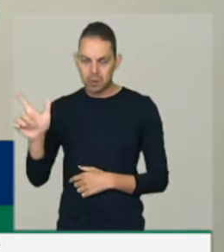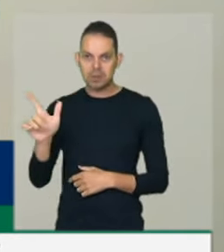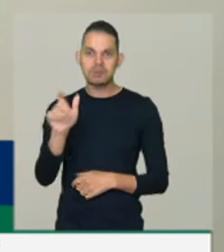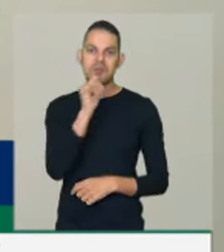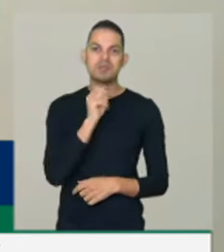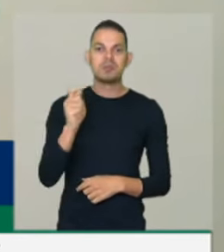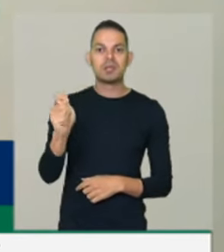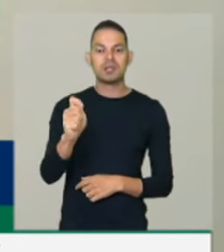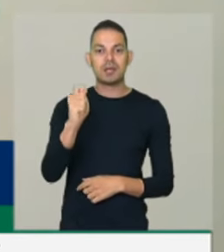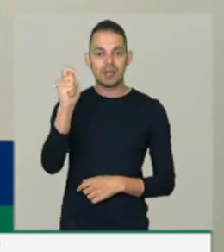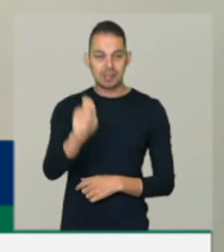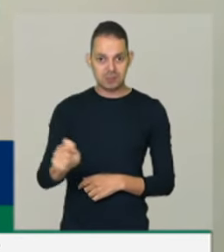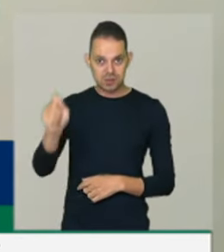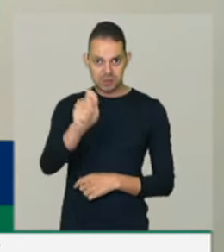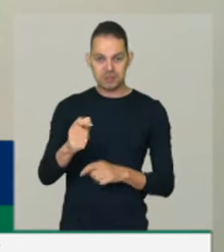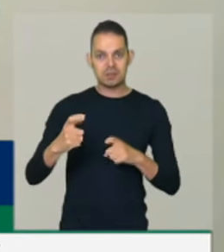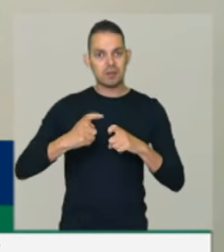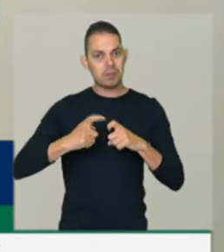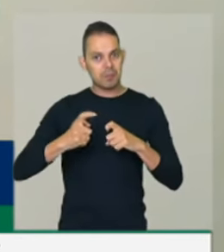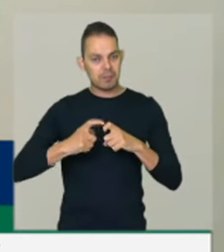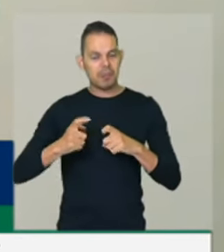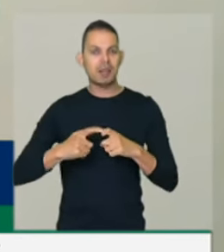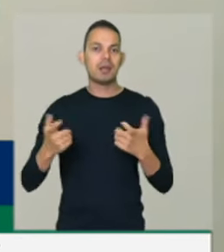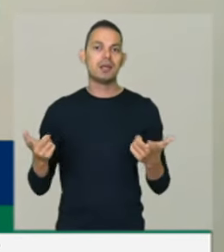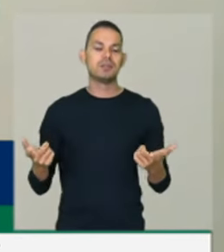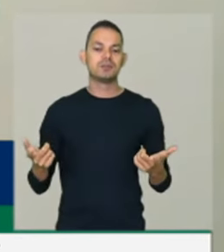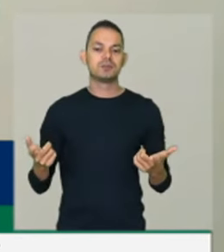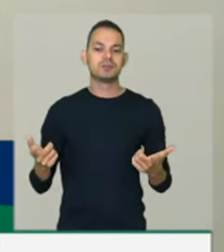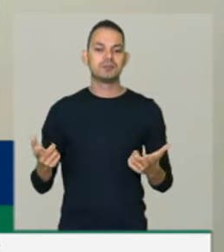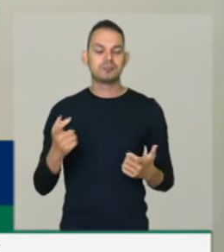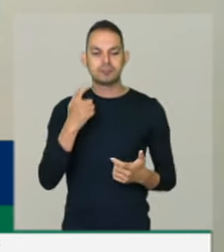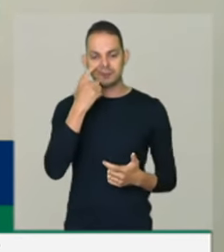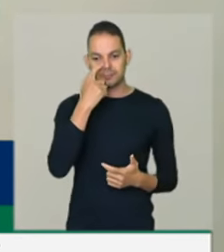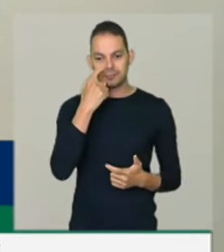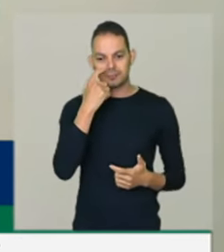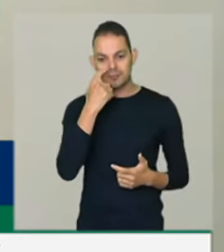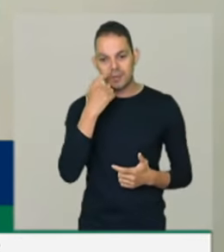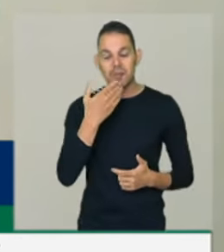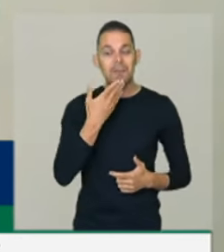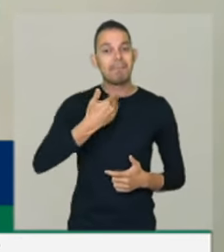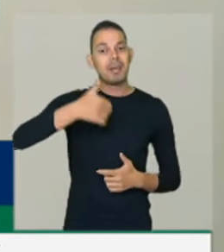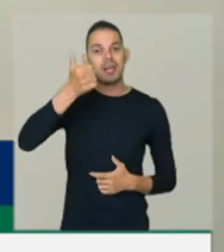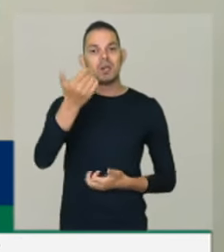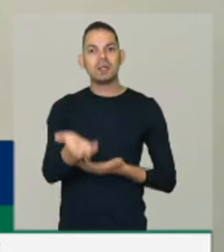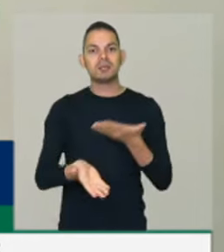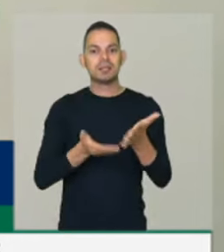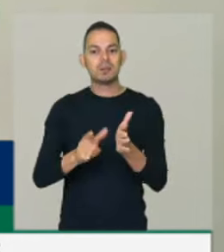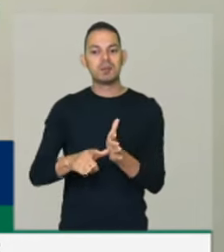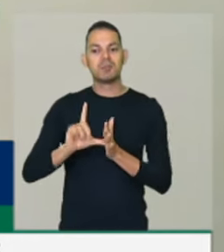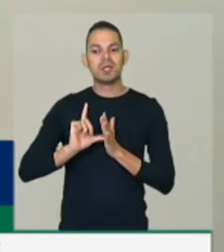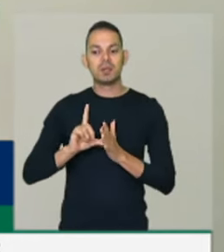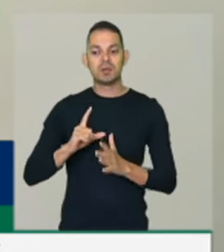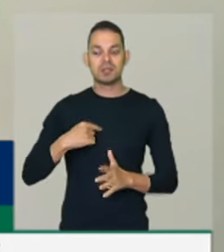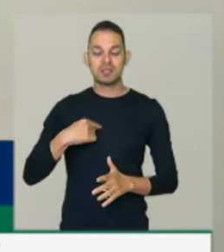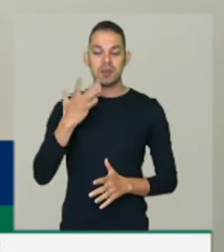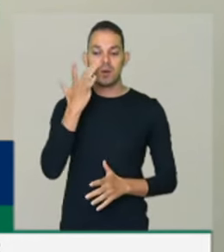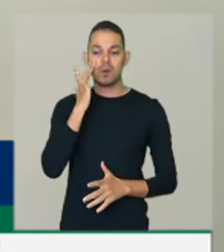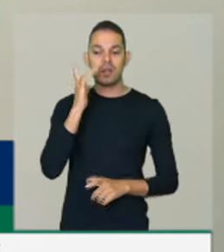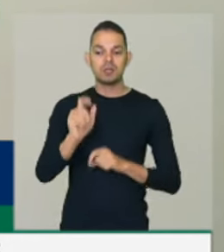POSIÇÕES. . É ... O MELHOR TRATAMENTO PRECOCE QUE EU CONSIDERO É A PREVENÇÃO PRECOCE, MÁSCARA, SABÃO, ÁLCOOL GEL, DISTANCIAMENTO.